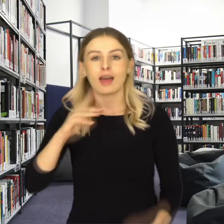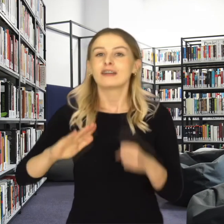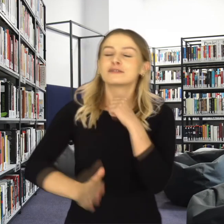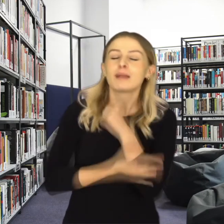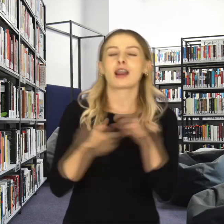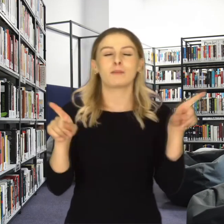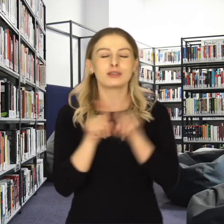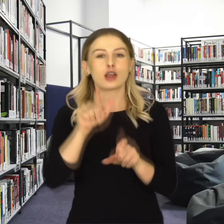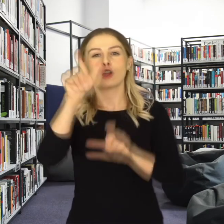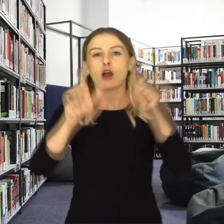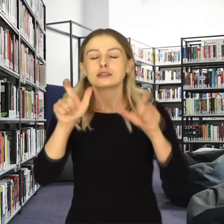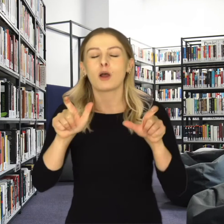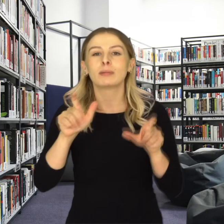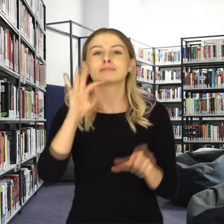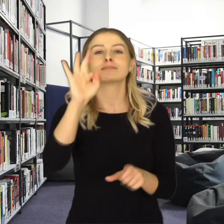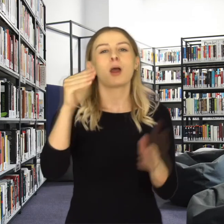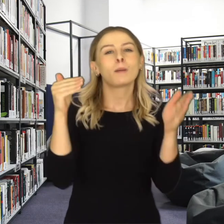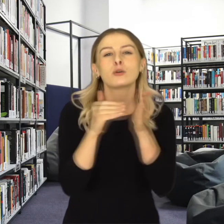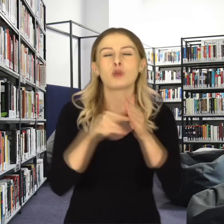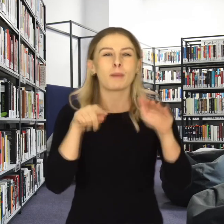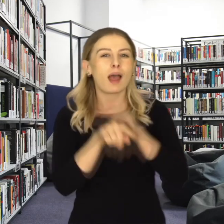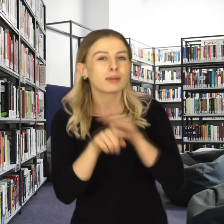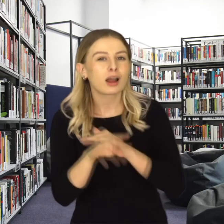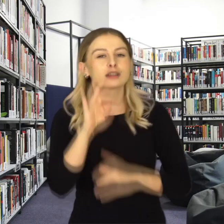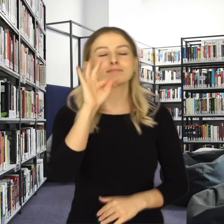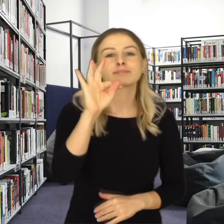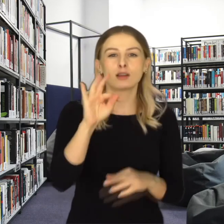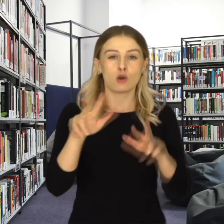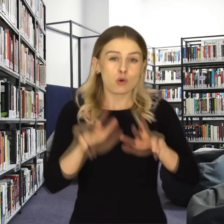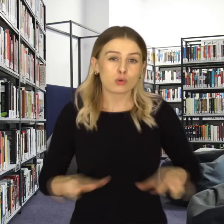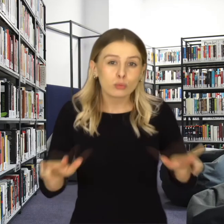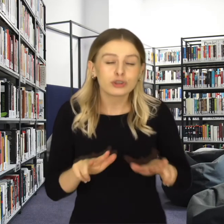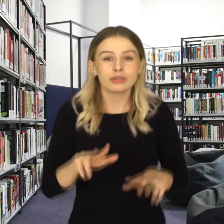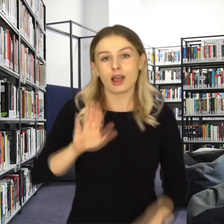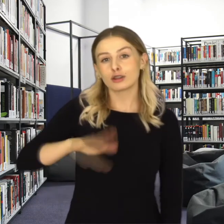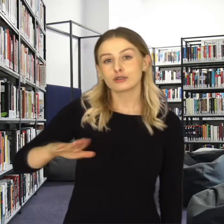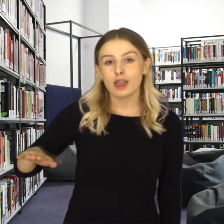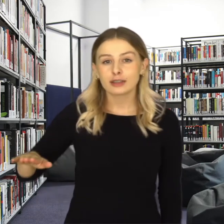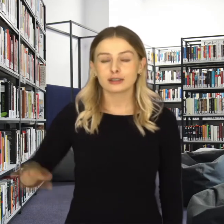Wychodzimy naprzeciw potrzebom imigrantów, ich rodzin i dzieci.